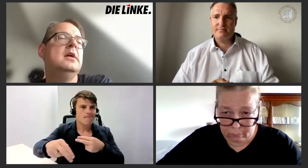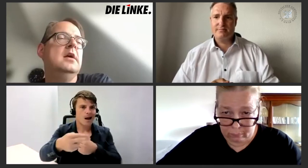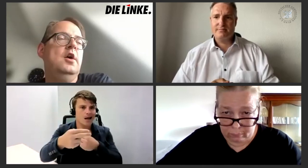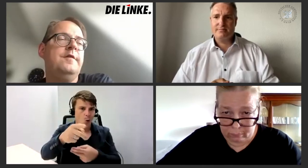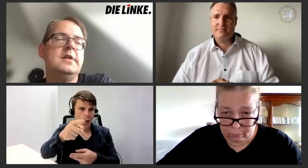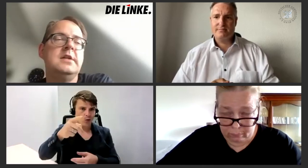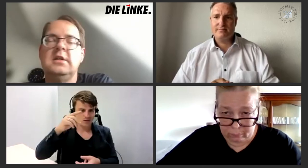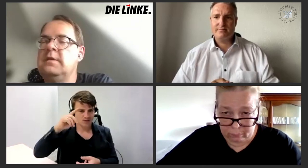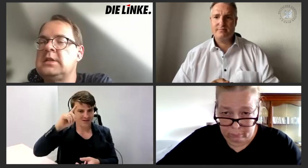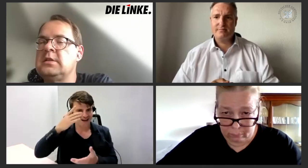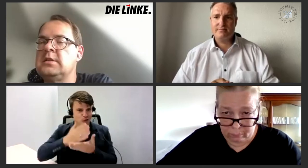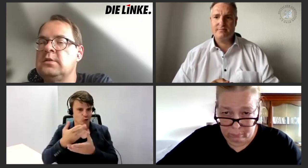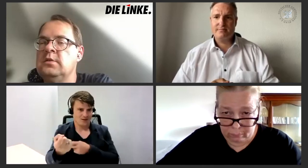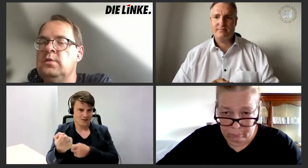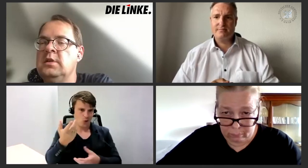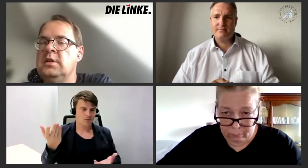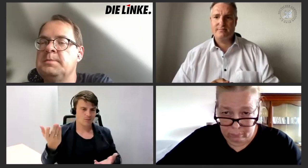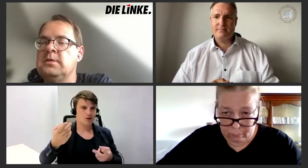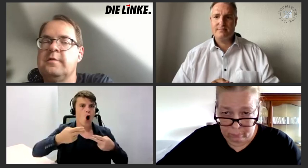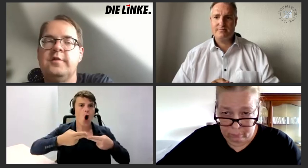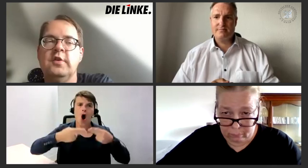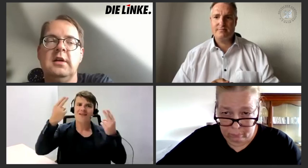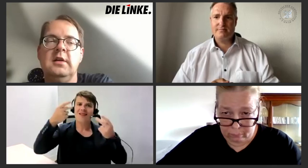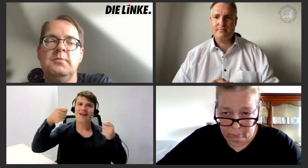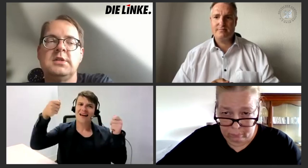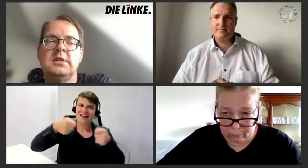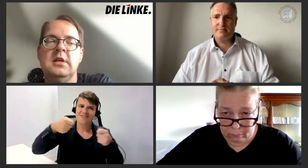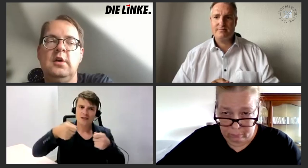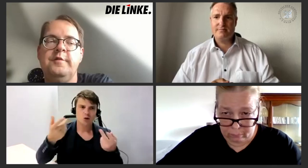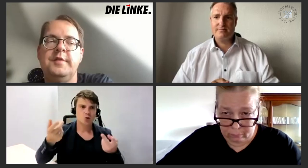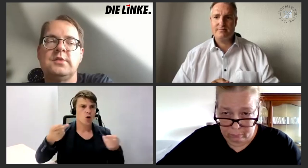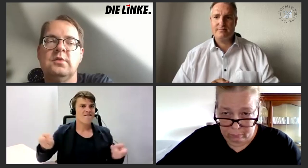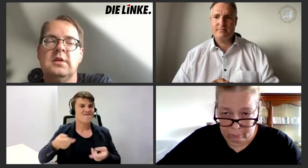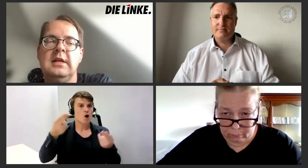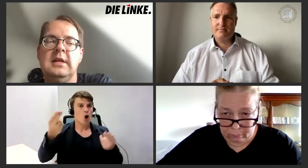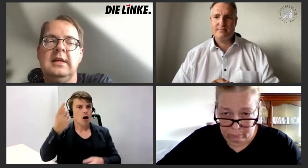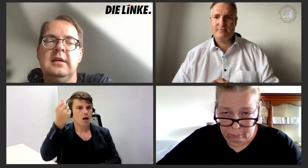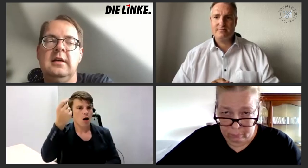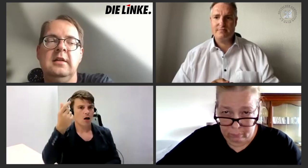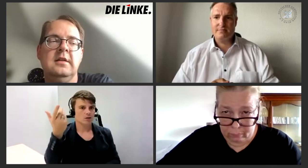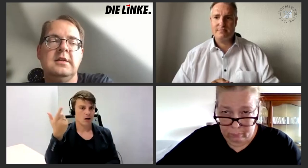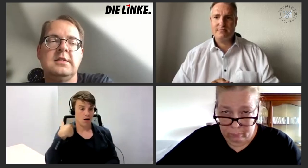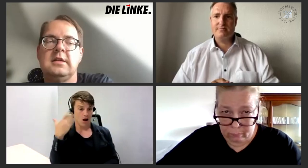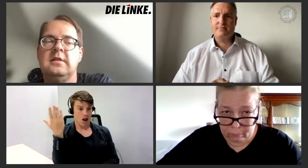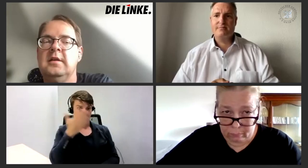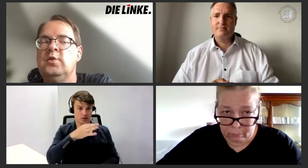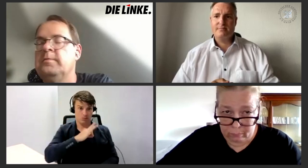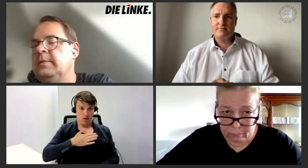Öffentliche Investitionen und insbesondere Fördergelder müssen nach Auffassung der LINKEN an